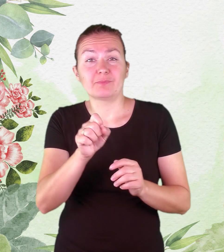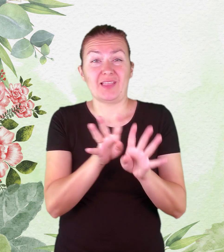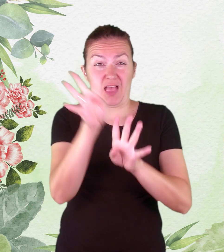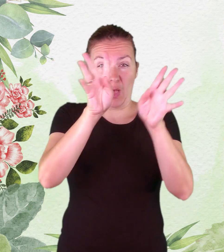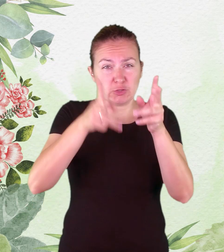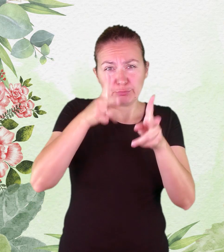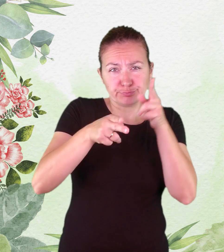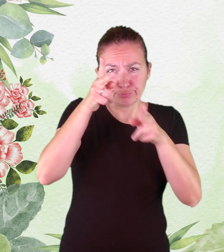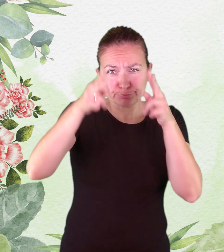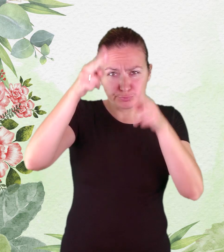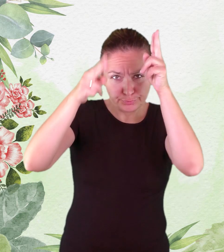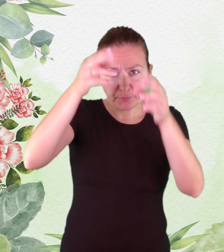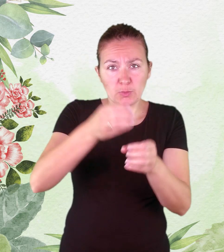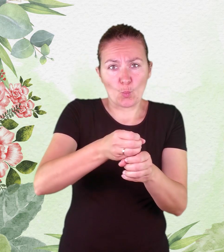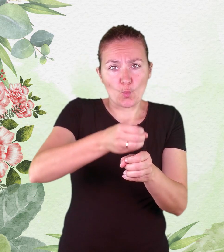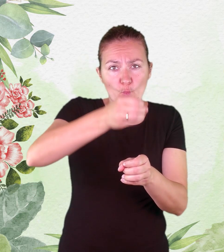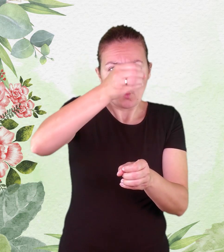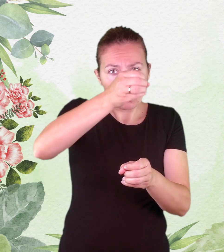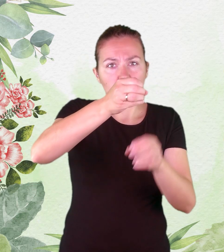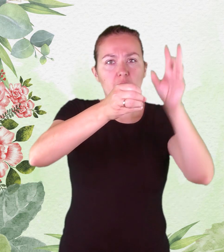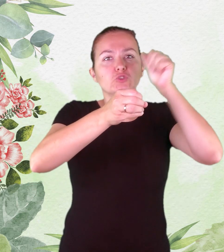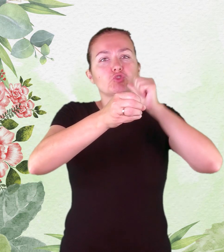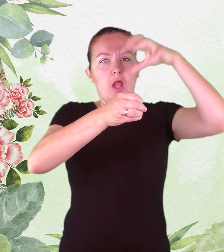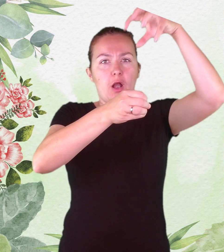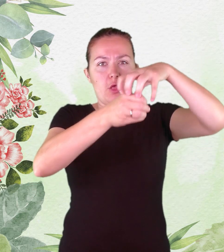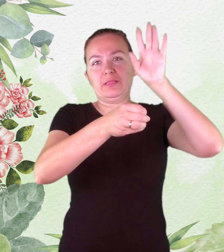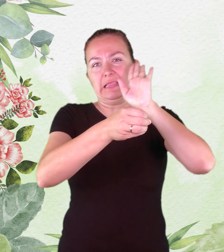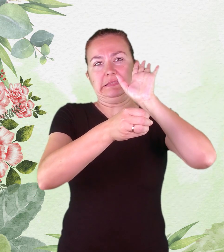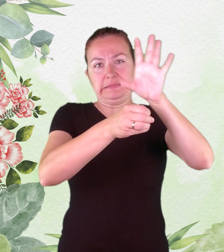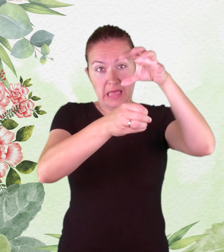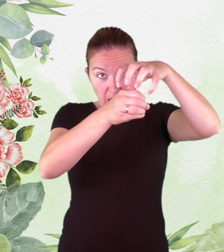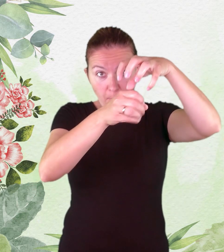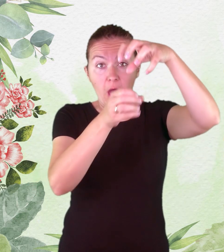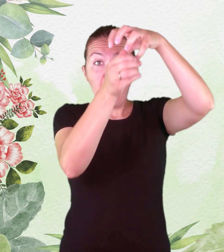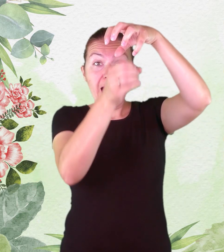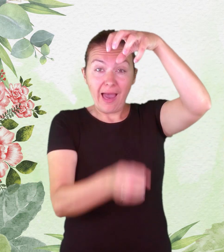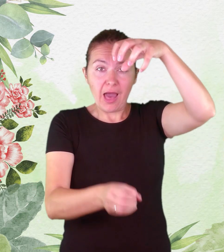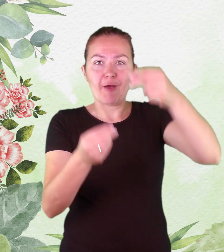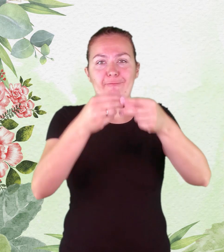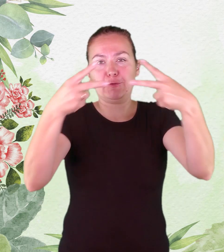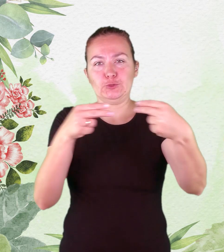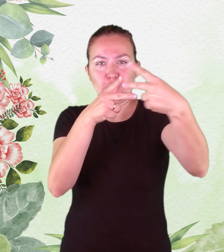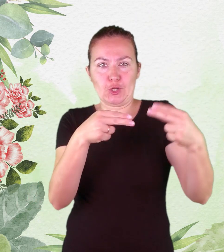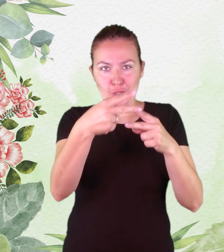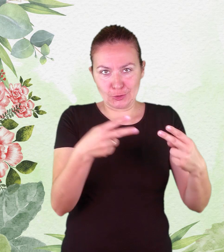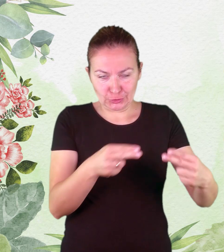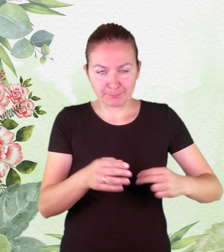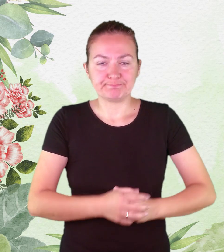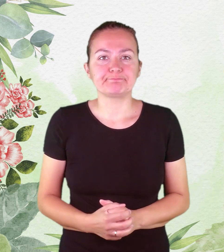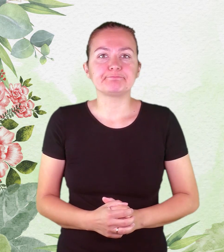Odcina się większość gałęzi, zostawiając zielony czubek. Pieniek dekoruje się wstążkami.